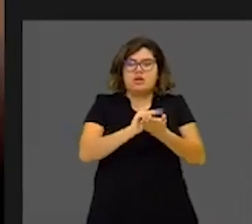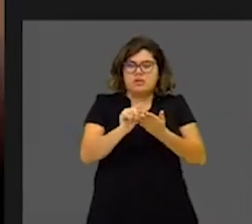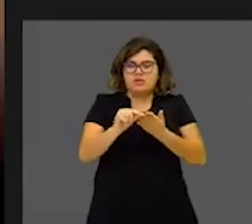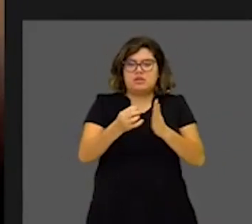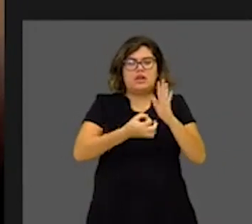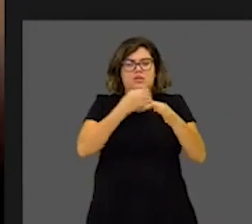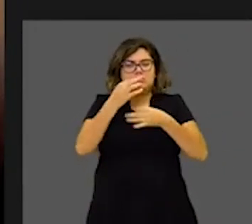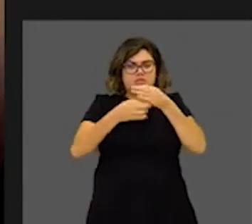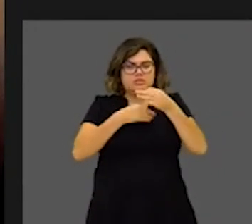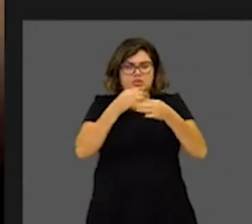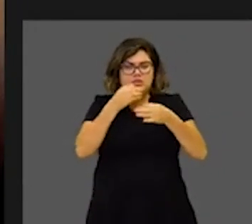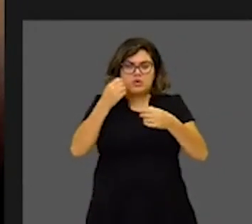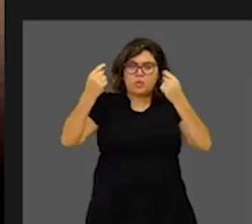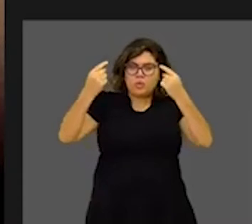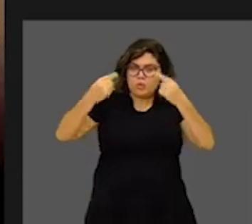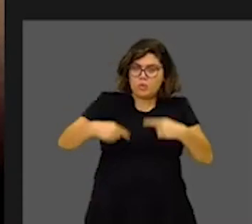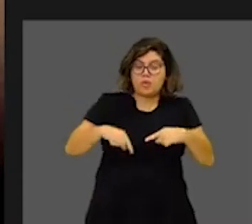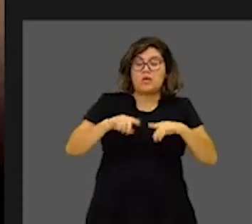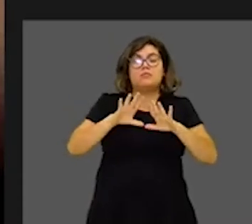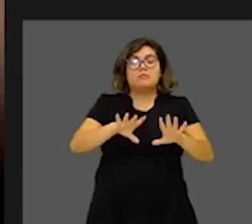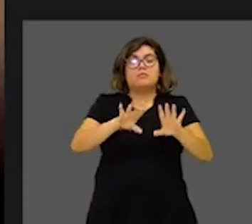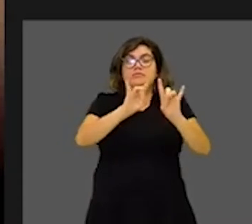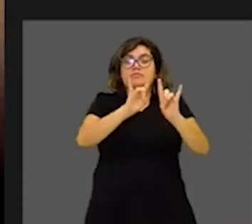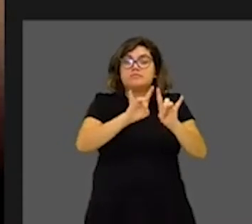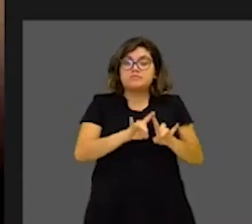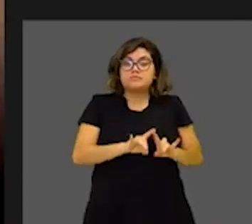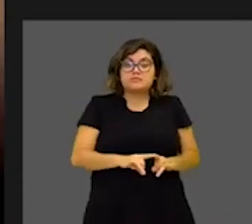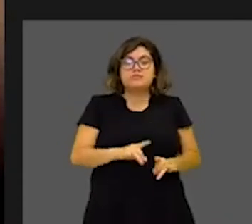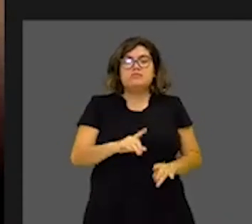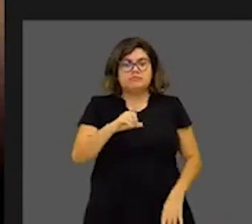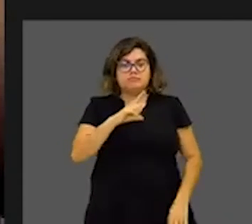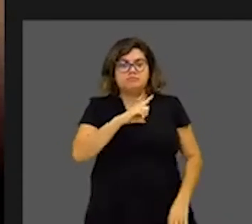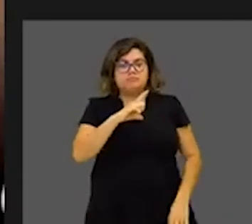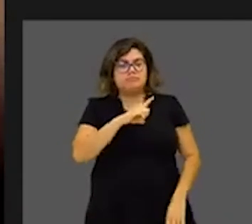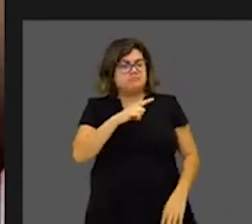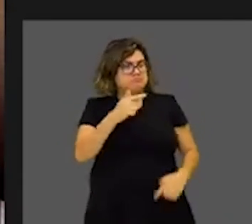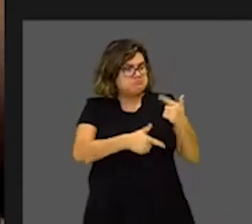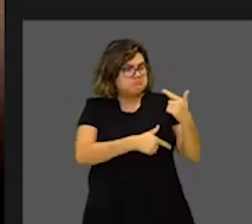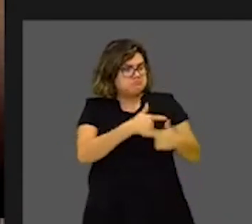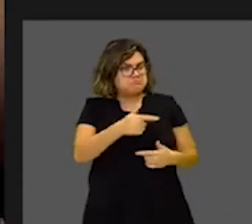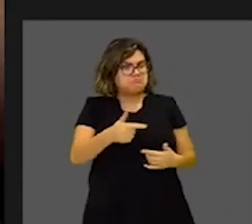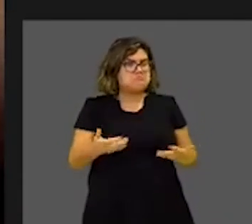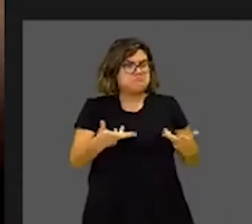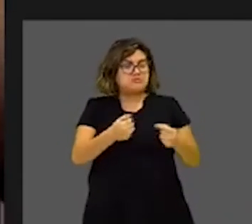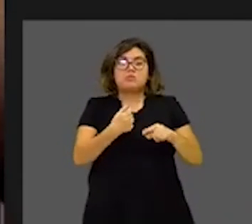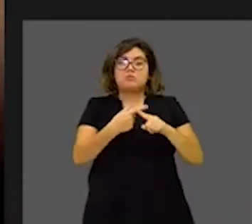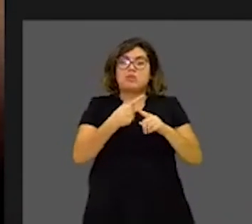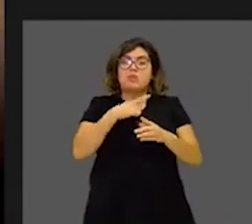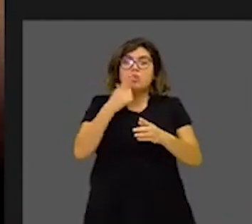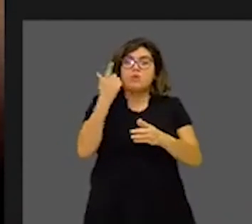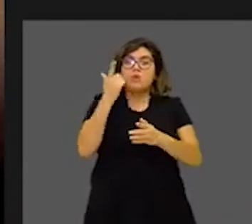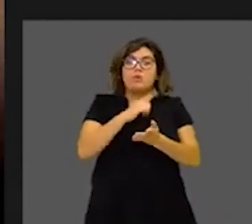contra nesse caso específico fez um brilhante trabalho porque introduziu o debate dentro do